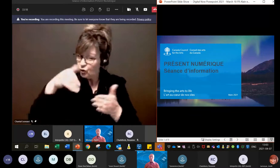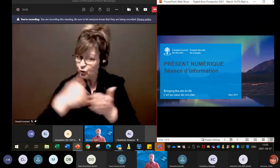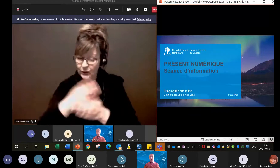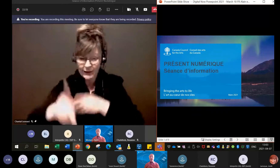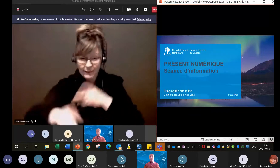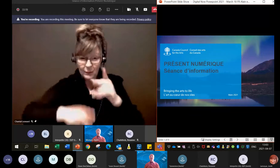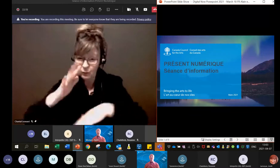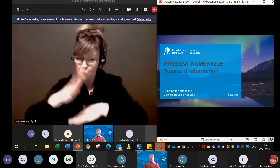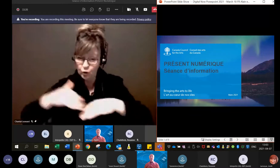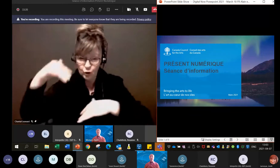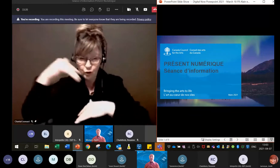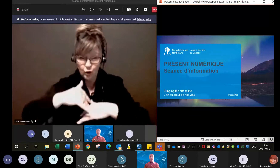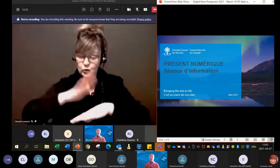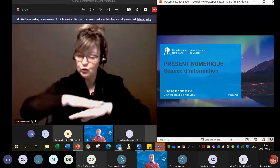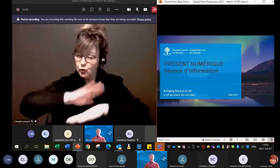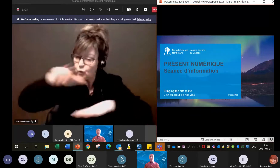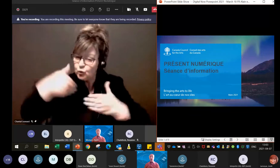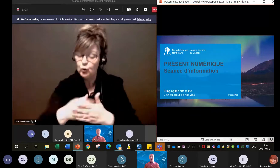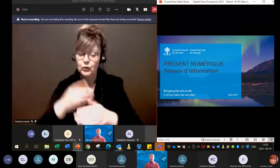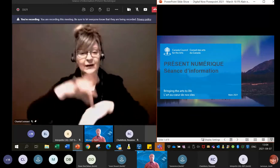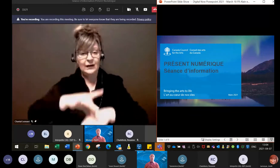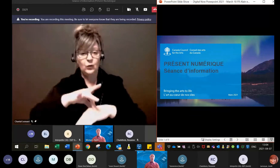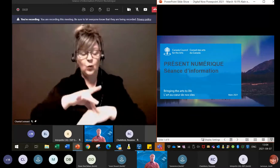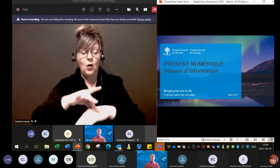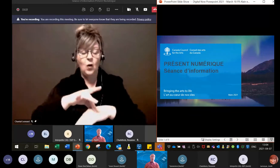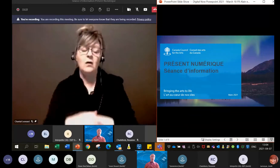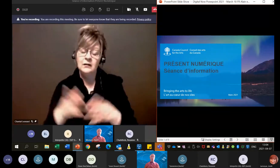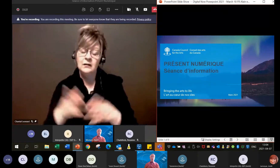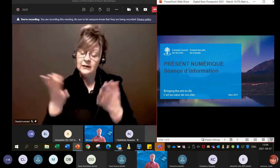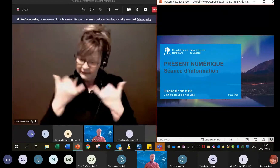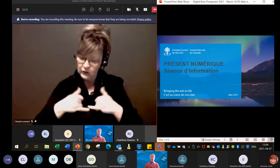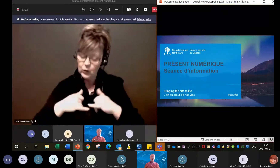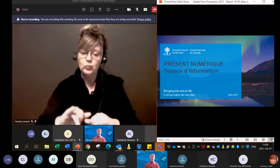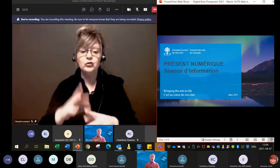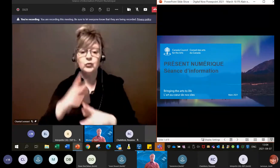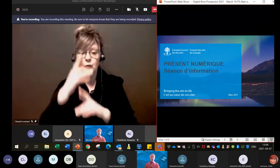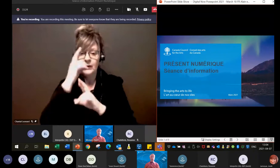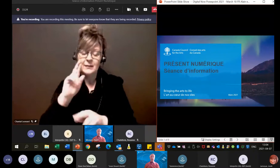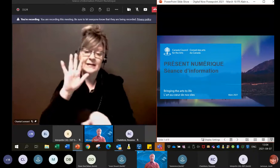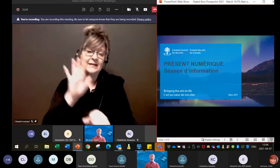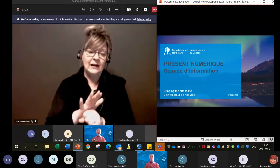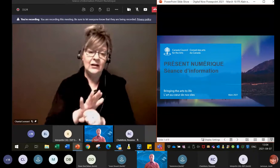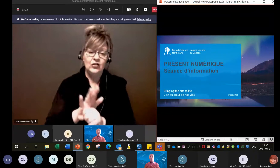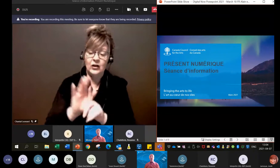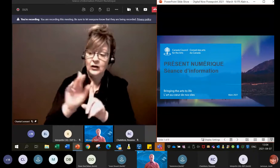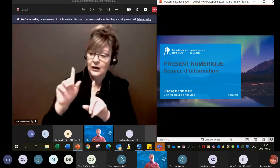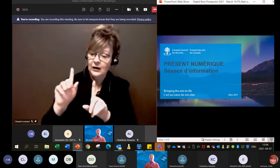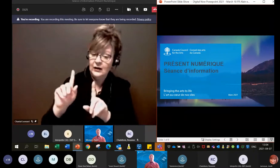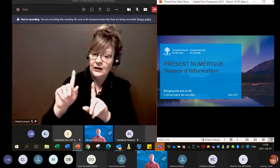territoire. Il souscrit et continuera de souscrire aux engagements que nous avons pris